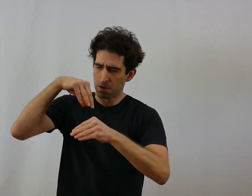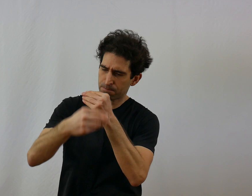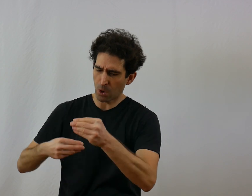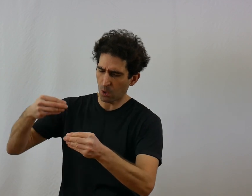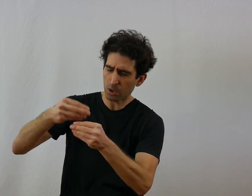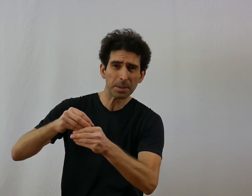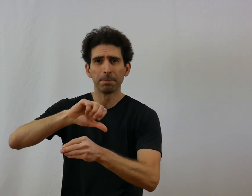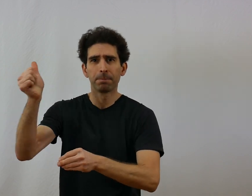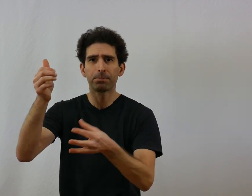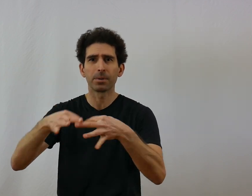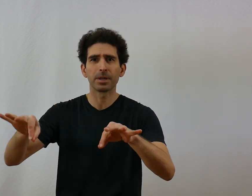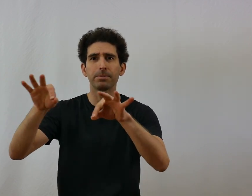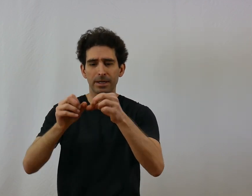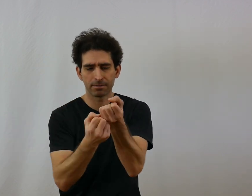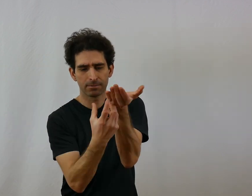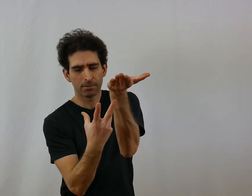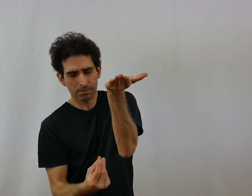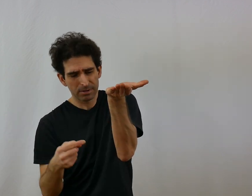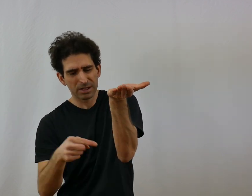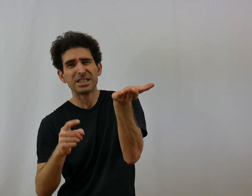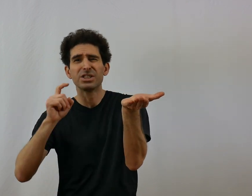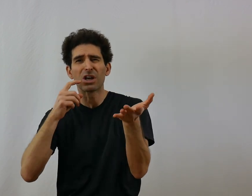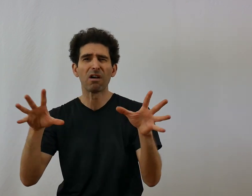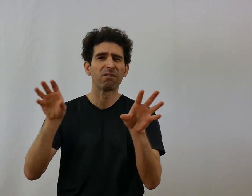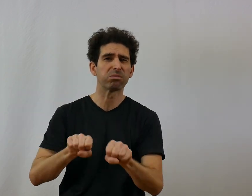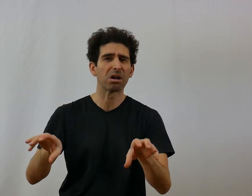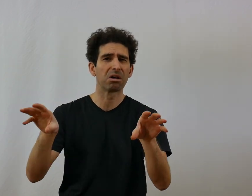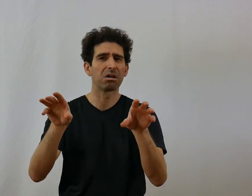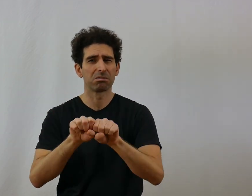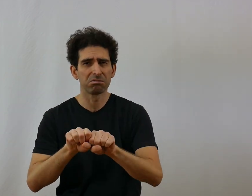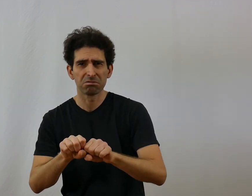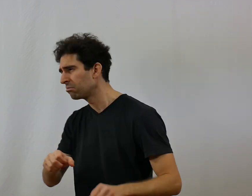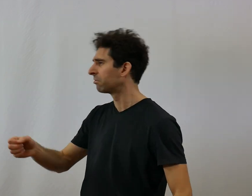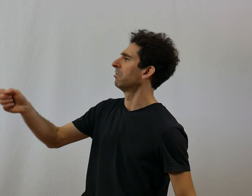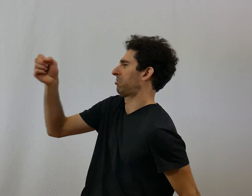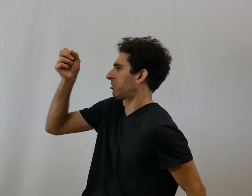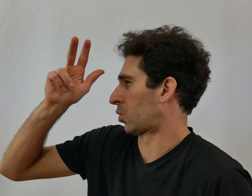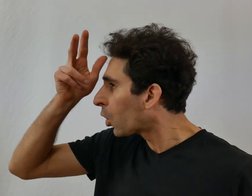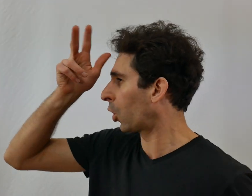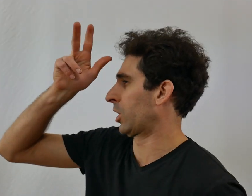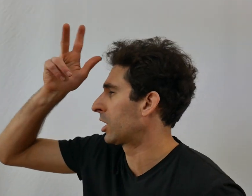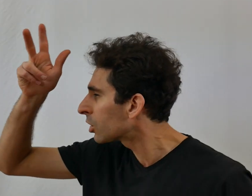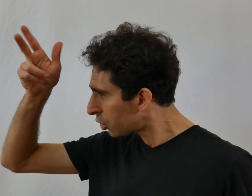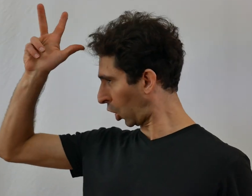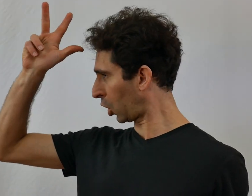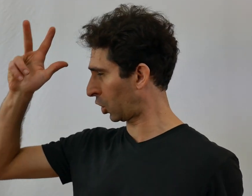et le premier producteur mondial de sucre de betterave. Cocorico !